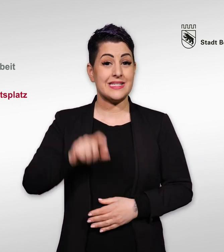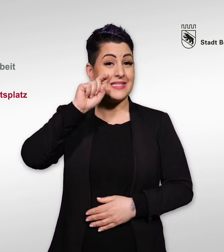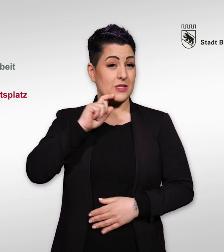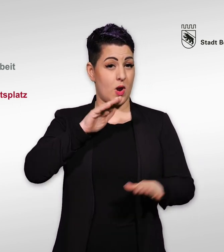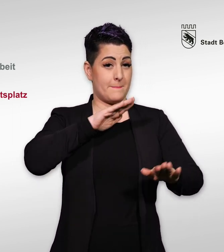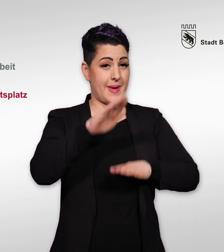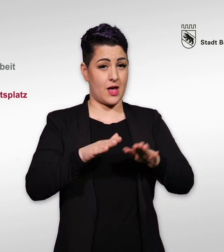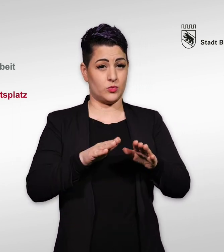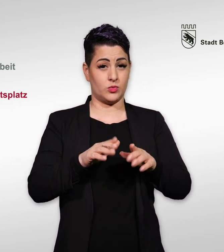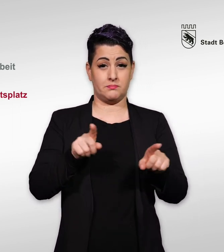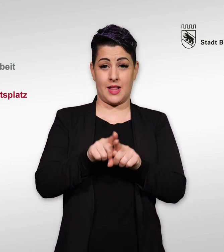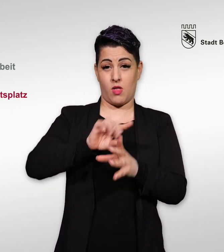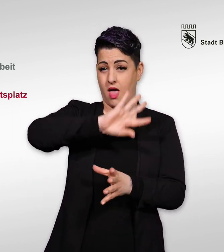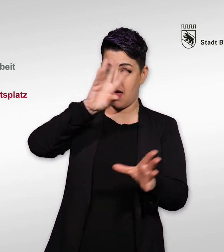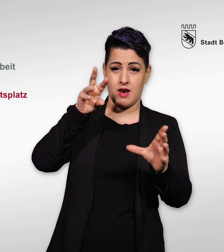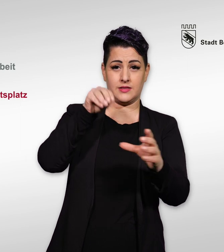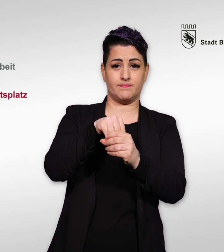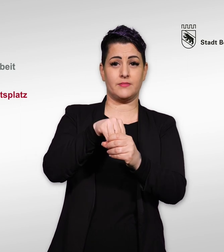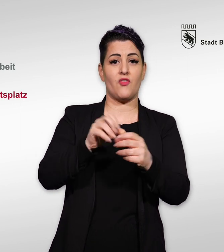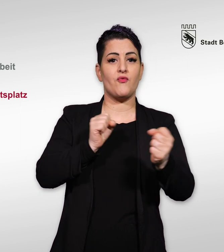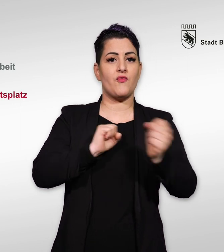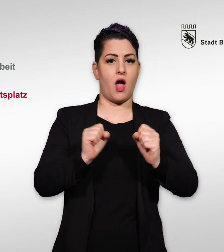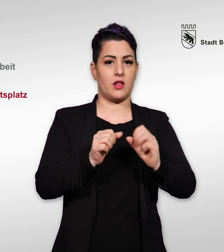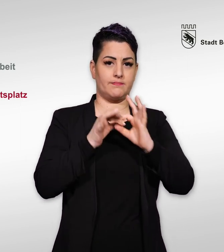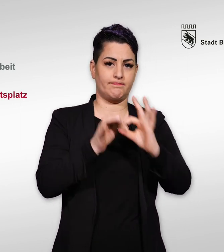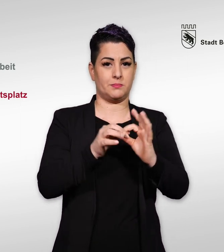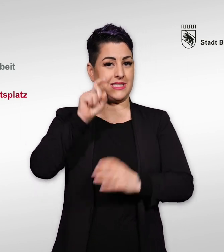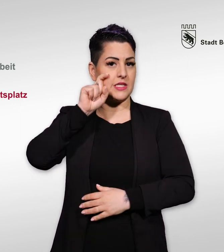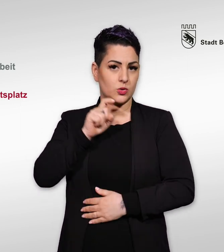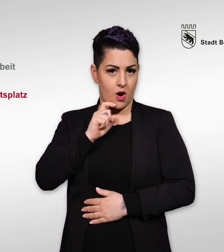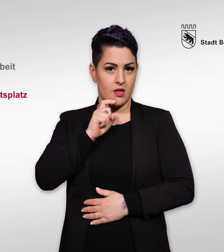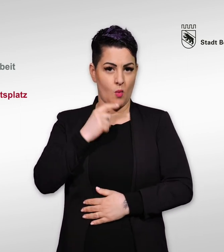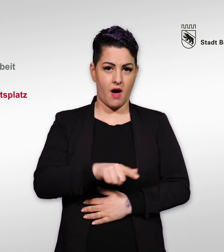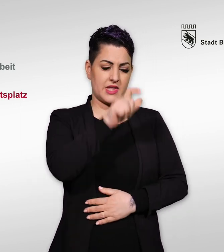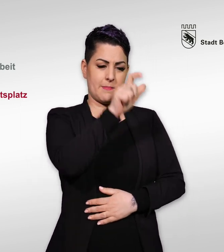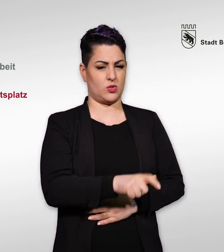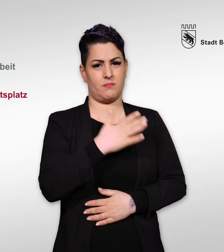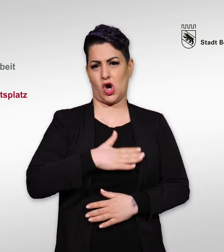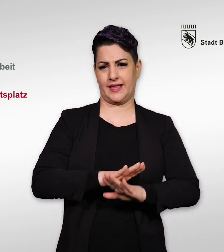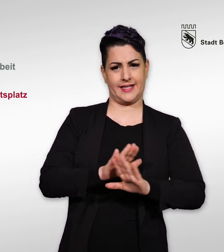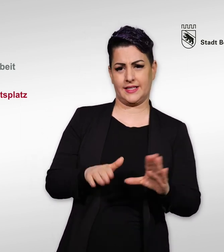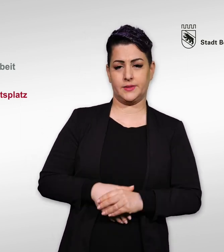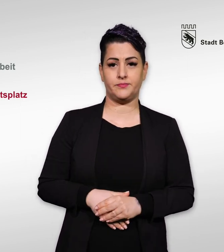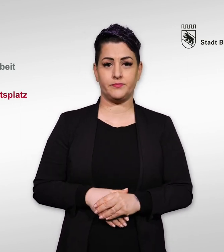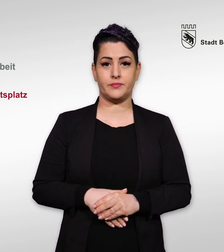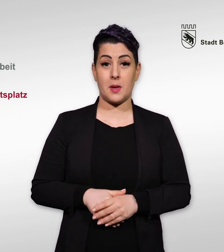Sexuelle Belästigung bezeichnet jedes Verhalten mit sexuellem Bezug, das von einer Seite unerwünscht ist